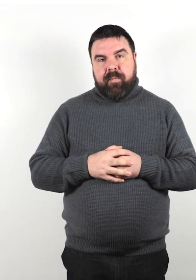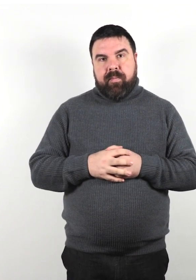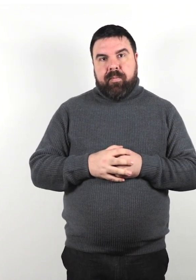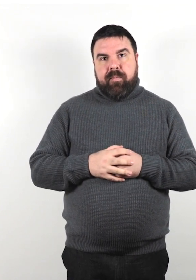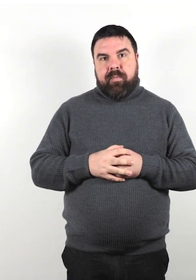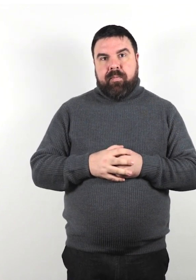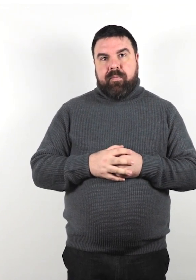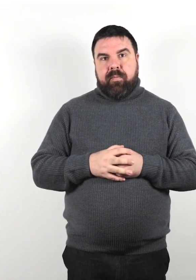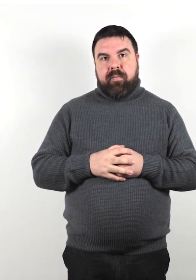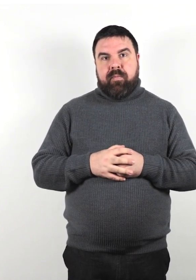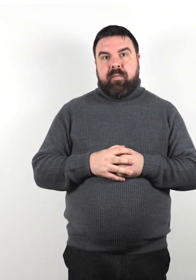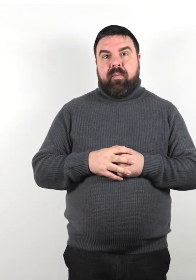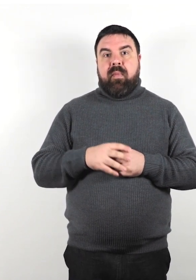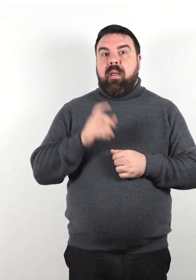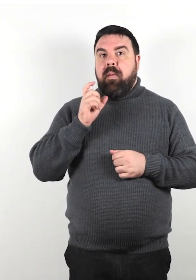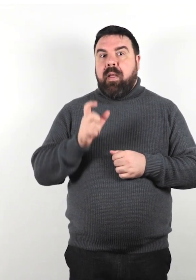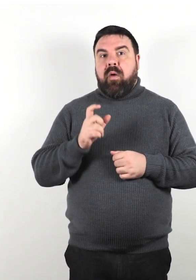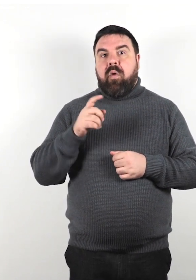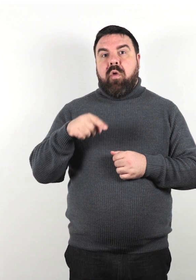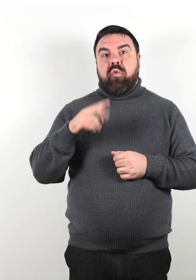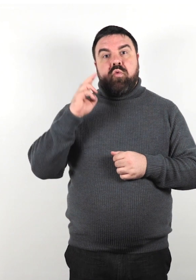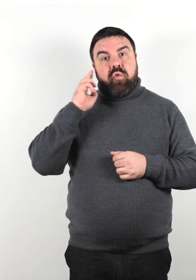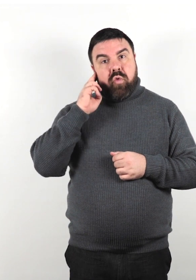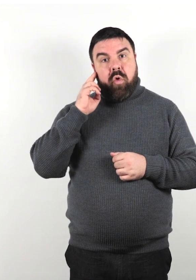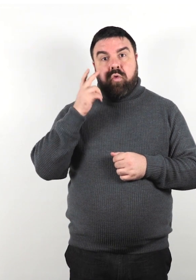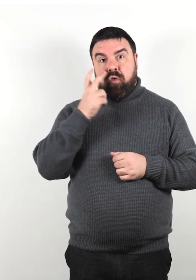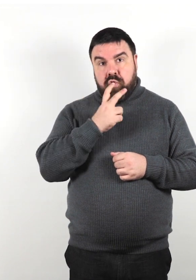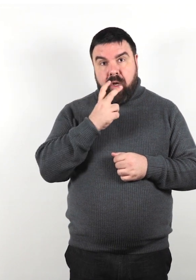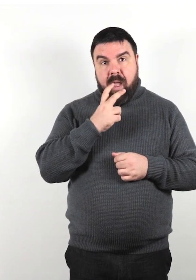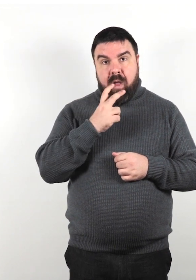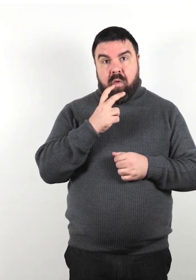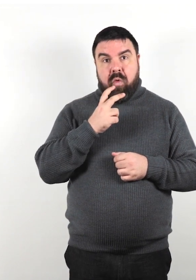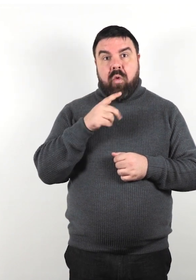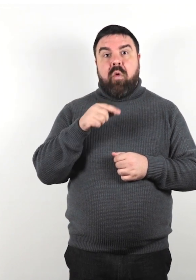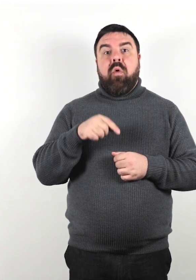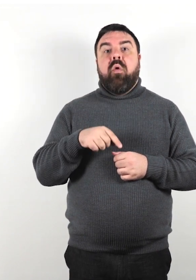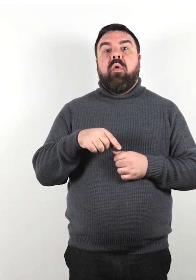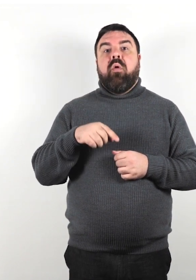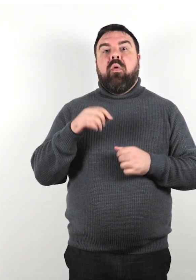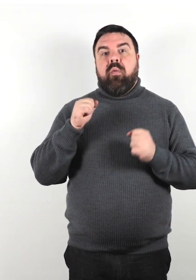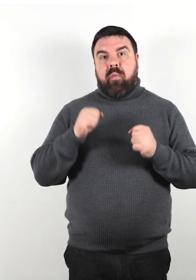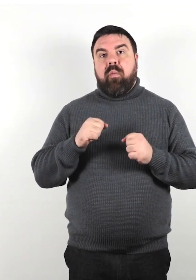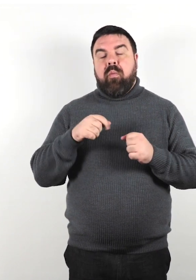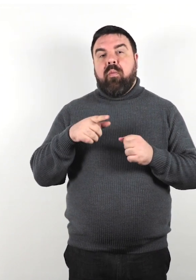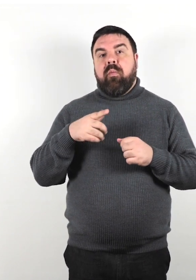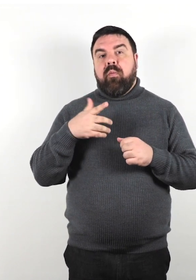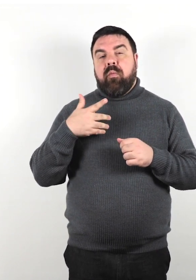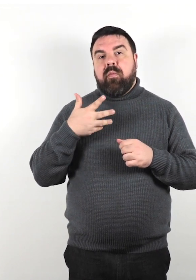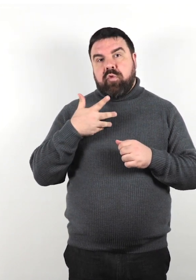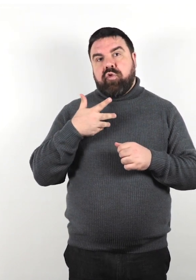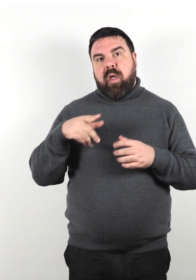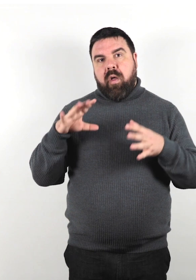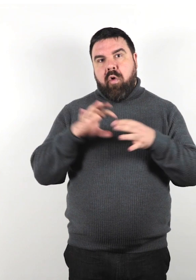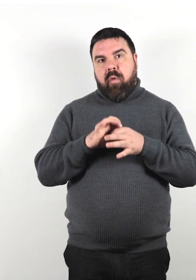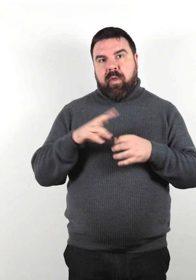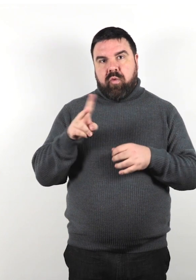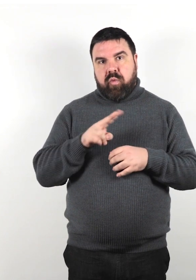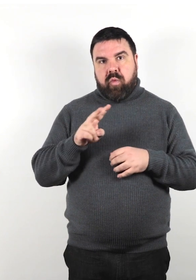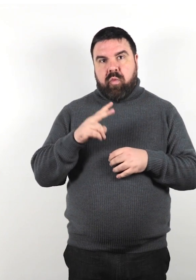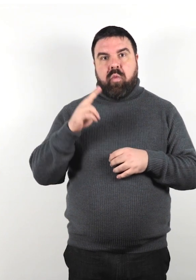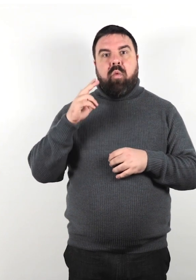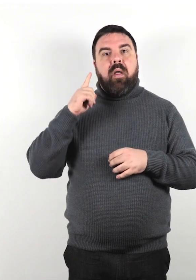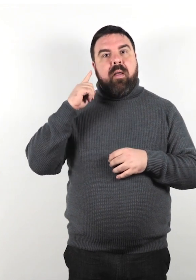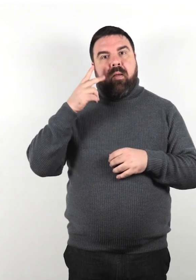Il termine "sordo cieco" indica invece persone che hanno una combinazione di perdita della vista e dell'udito